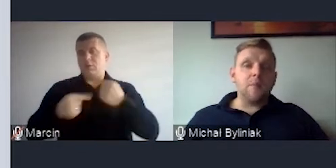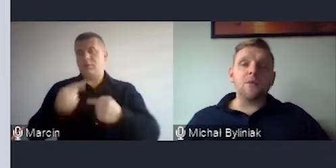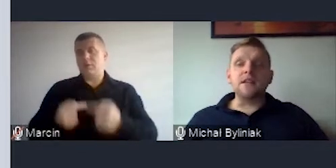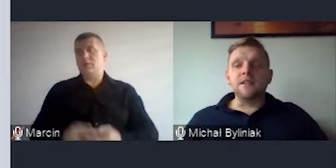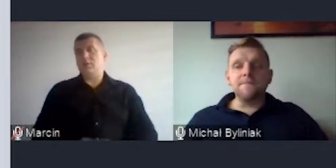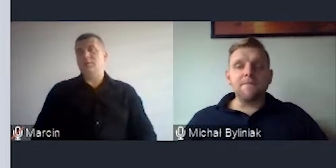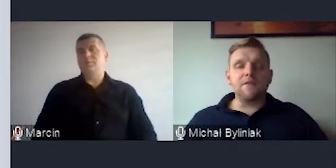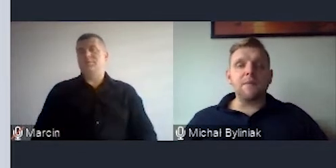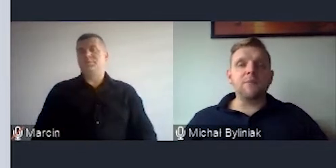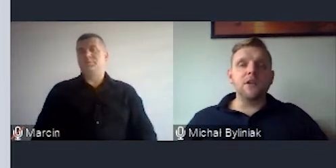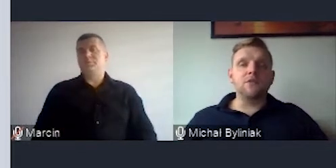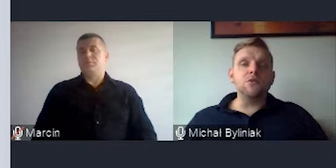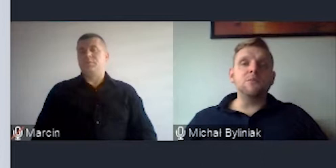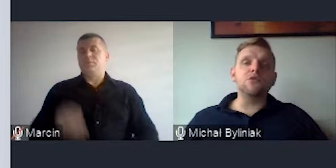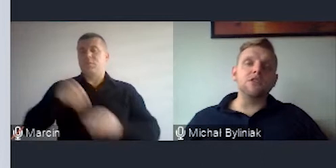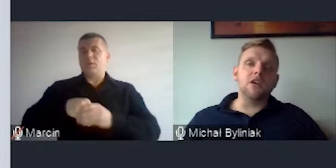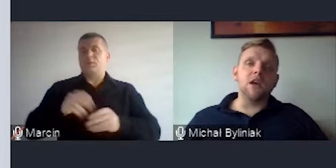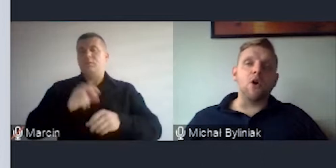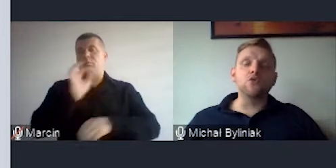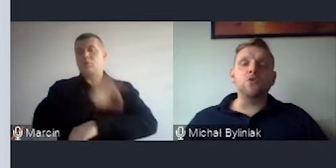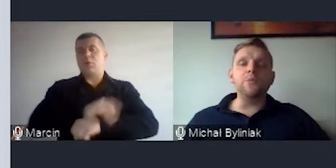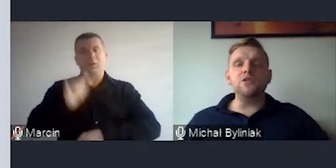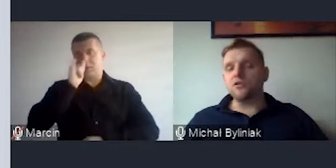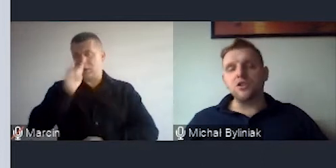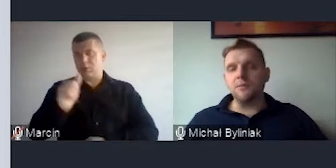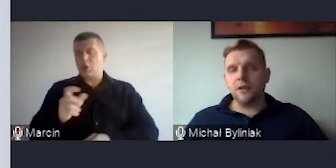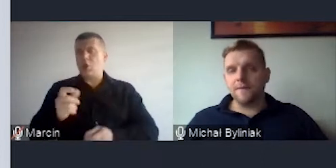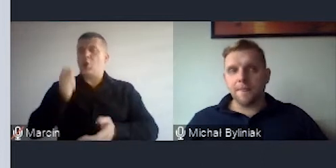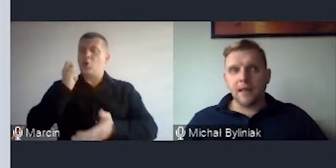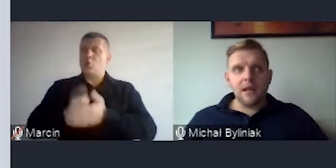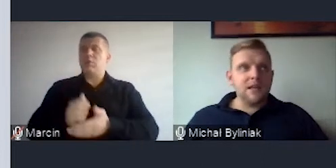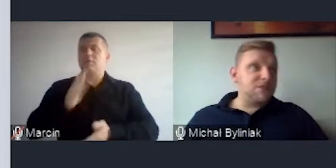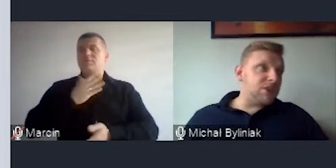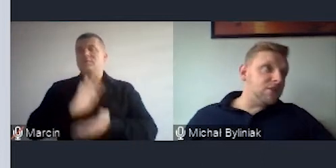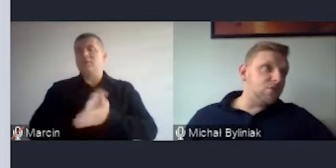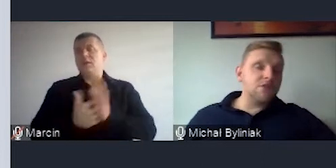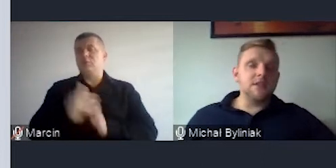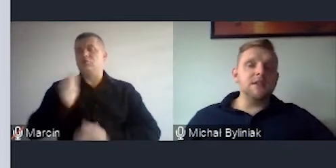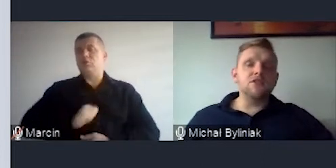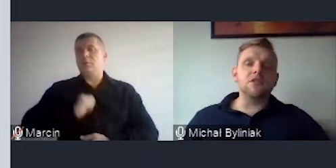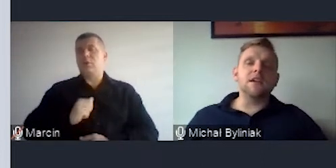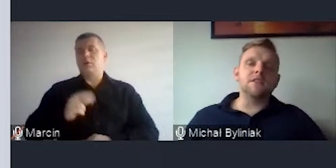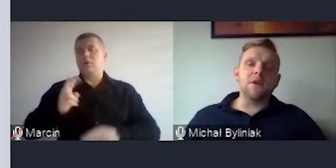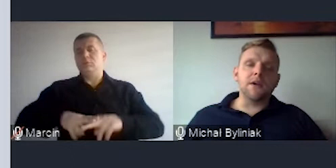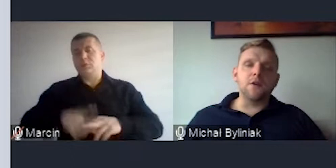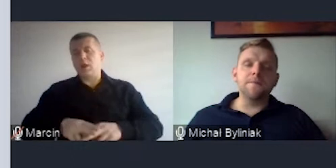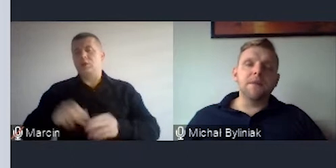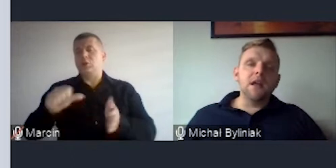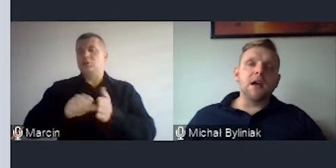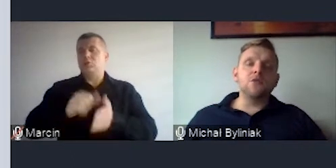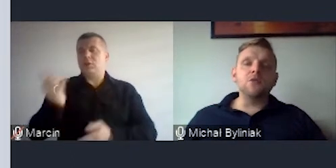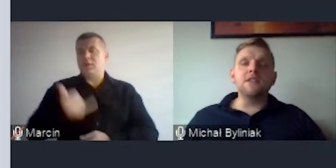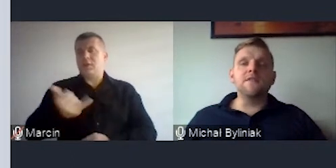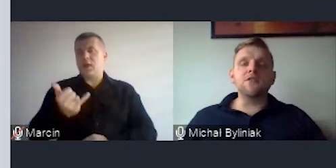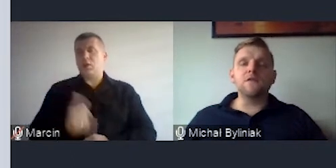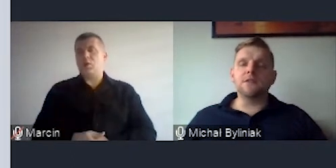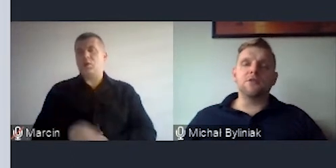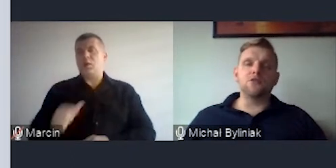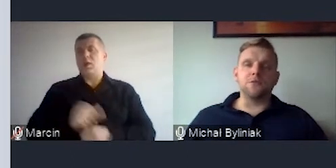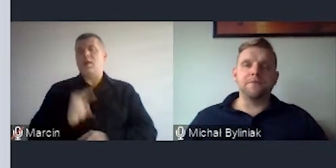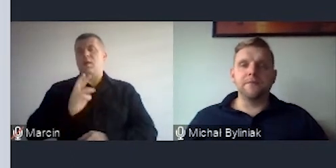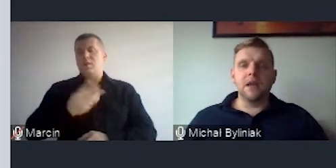Poza tym, w ramach projektu nie możecie odkupić od siebie sprzętu, urządzenia lub środka trwałego, który jest waszą własnością.